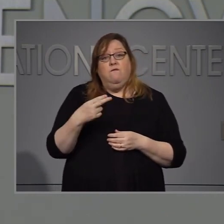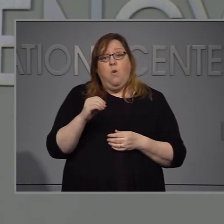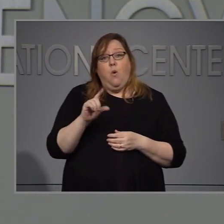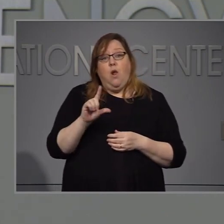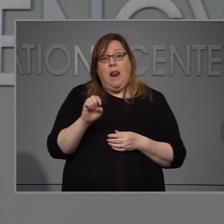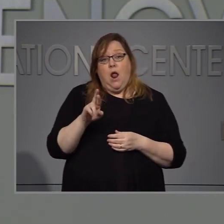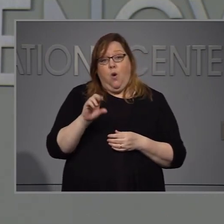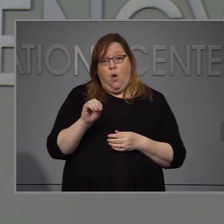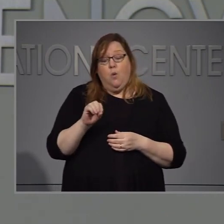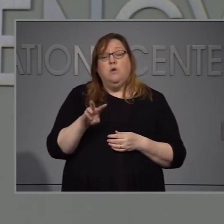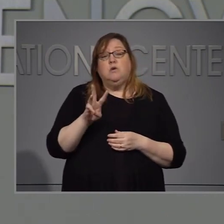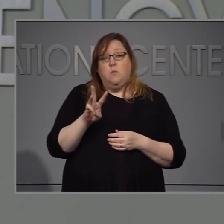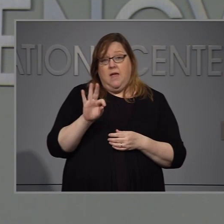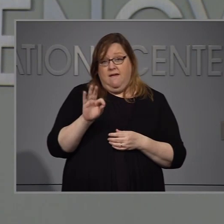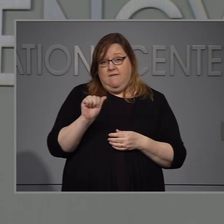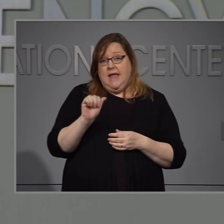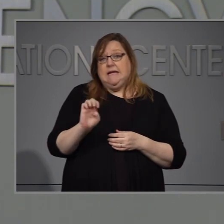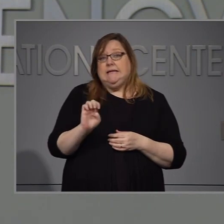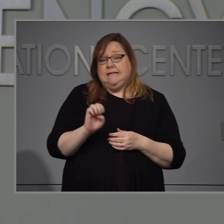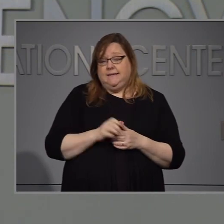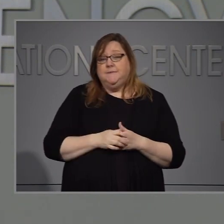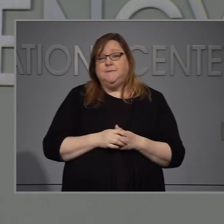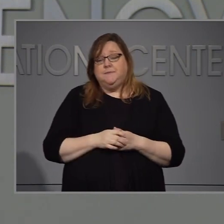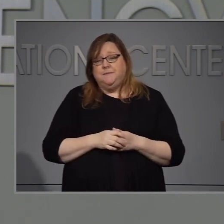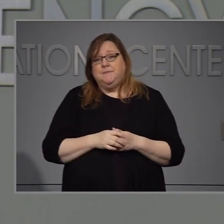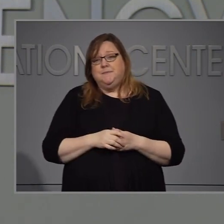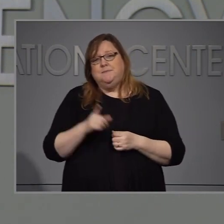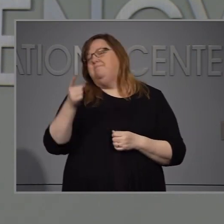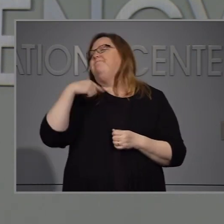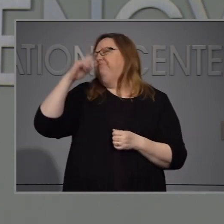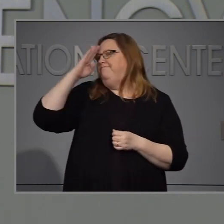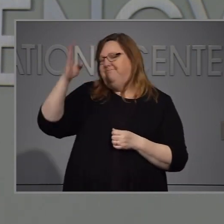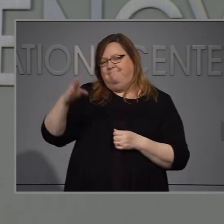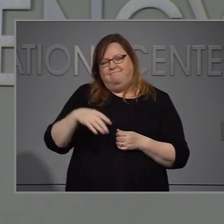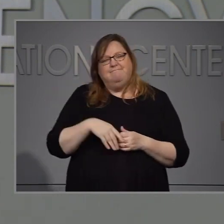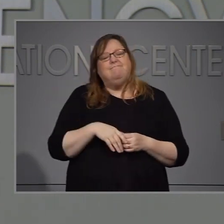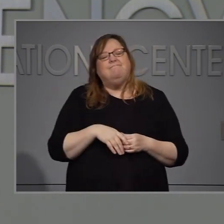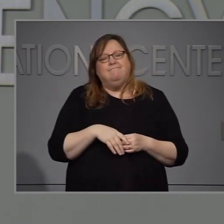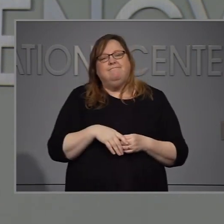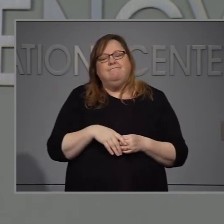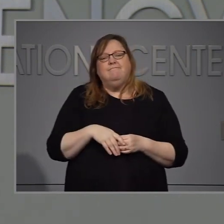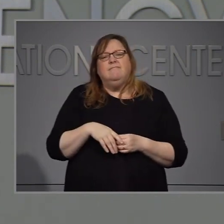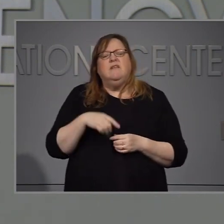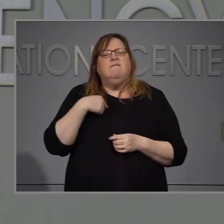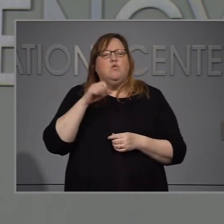Makhlouf de ETA frío f yo.